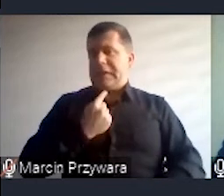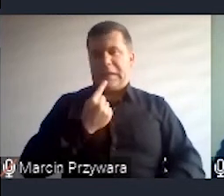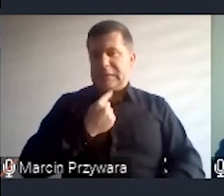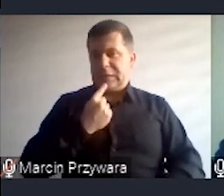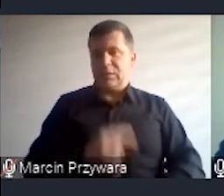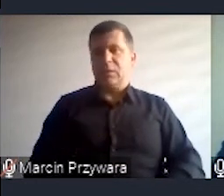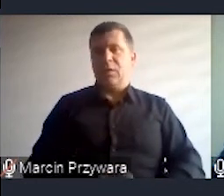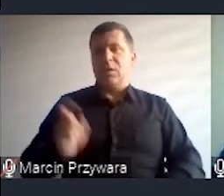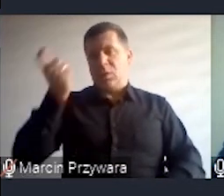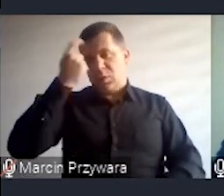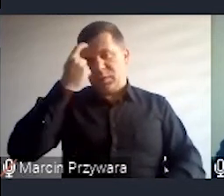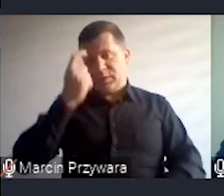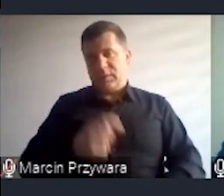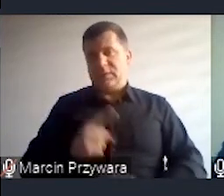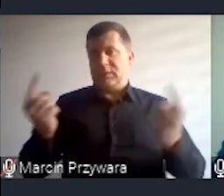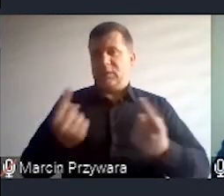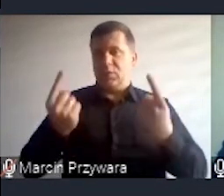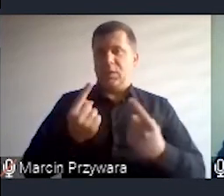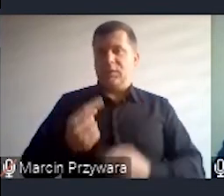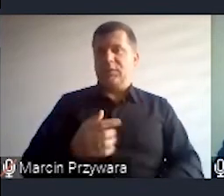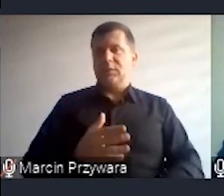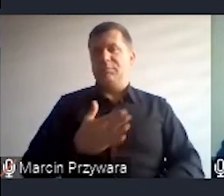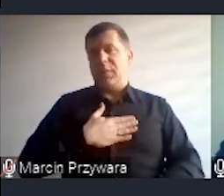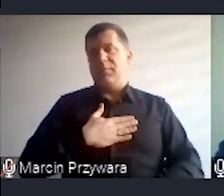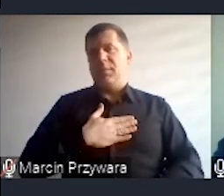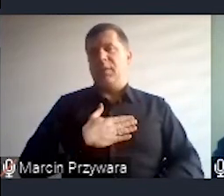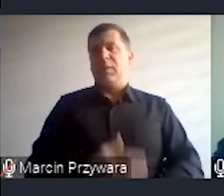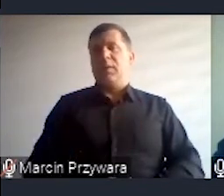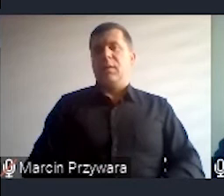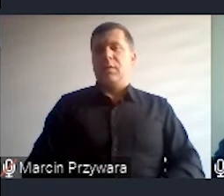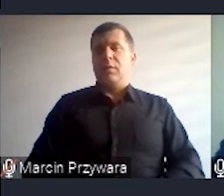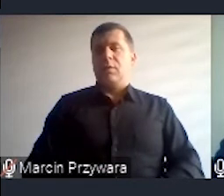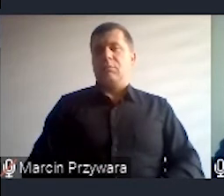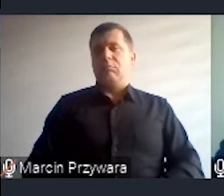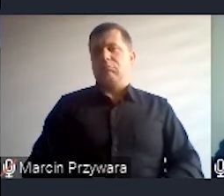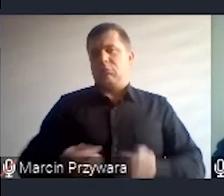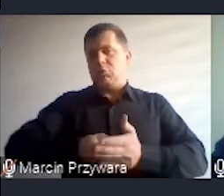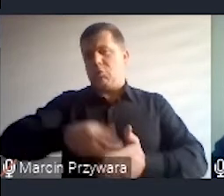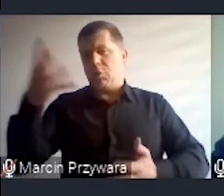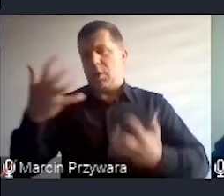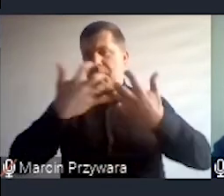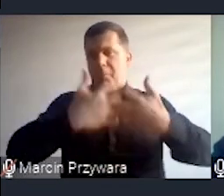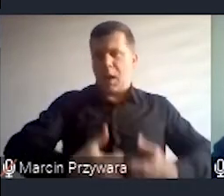głównie w sytuacjach gdzie mamy jakieś dość drogie maszyny i urządzenia,